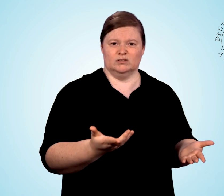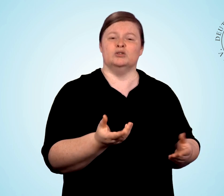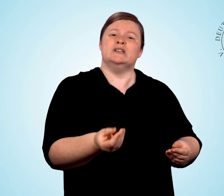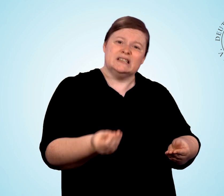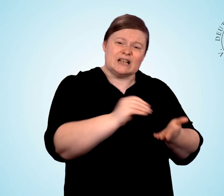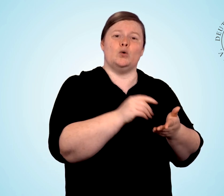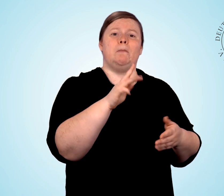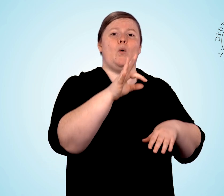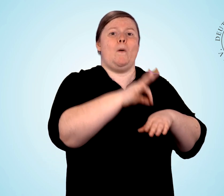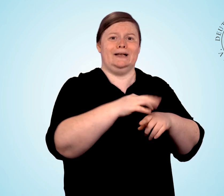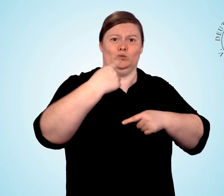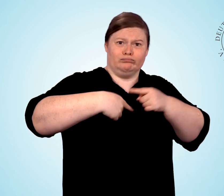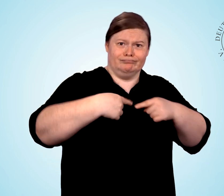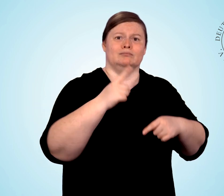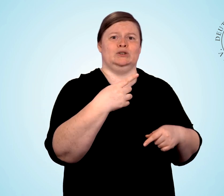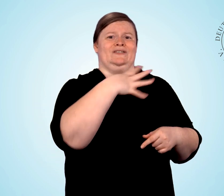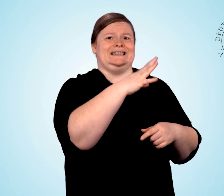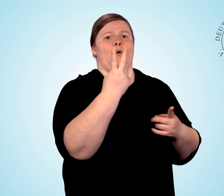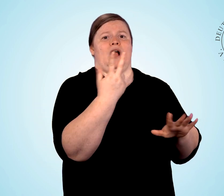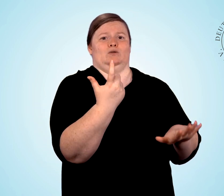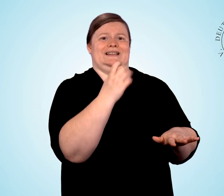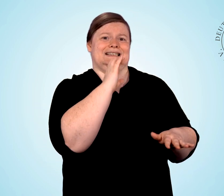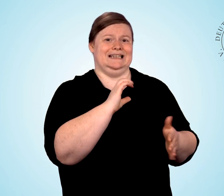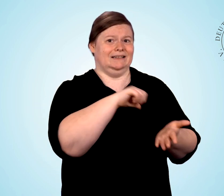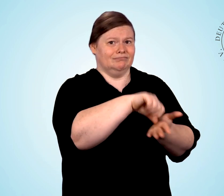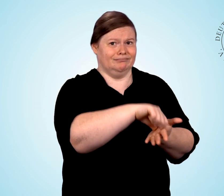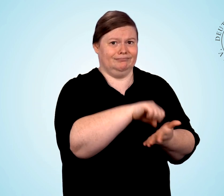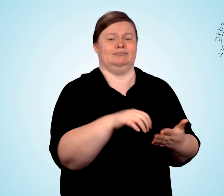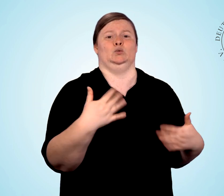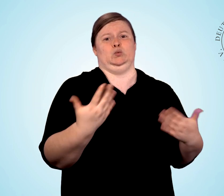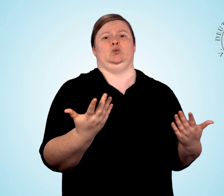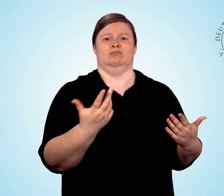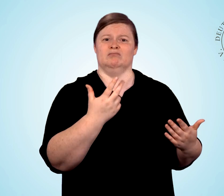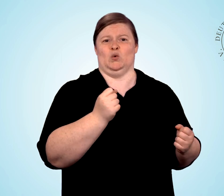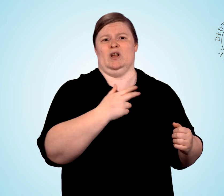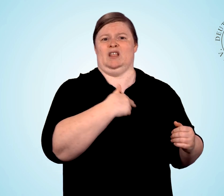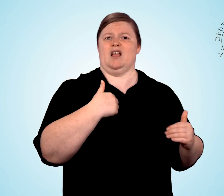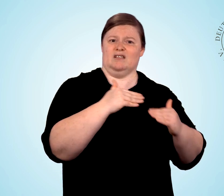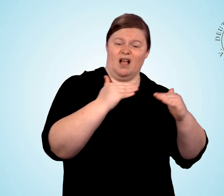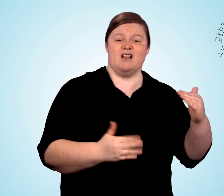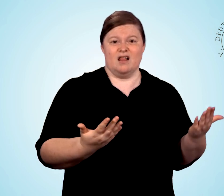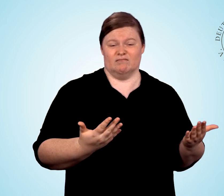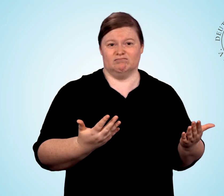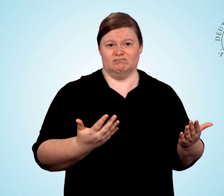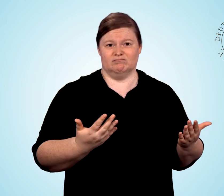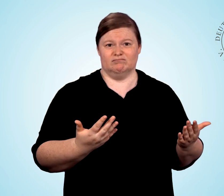und zusätzliche Kosten (0,14 oder 0,28 € pro Minute) selbst zahlen. Das ist eine deutliche Benachteiligung für uns.